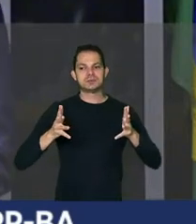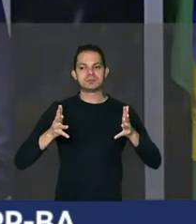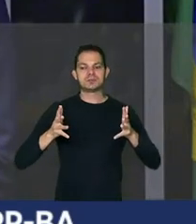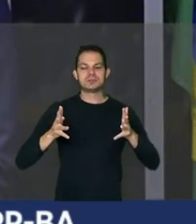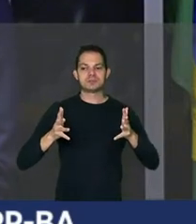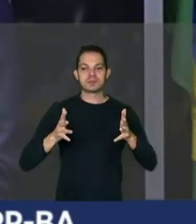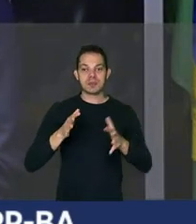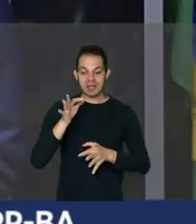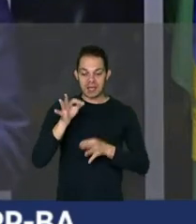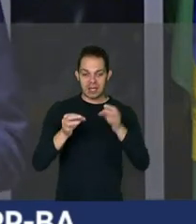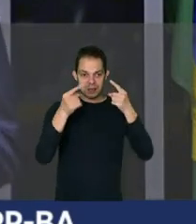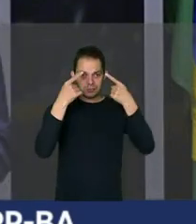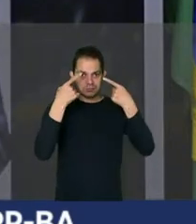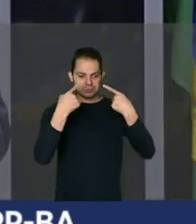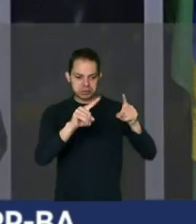HAJAM PARA QUE ESSA INJUSTA